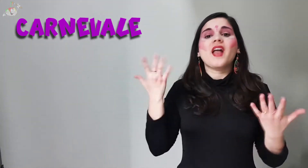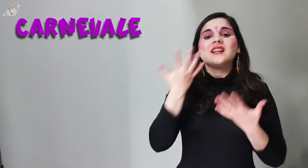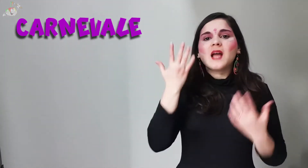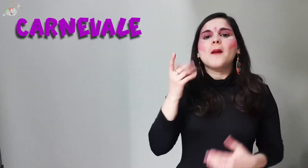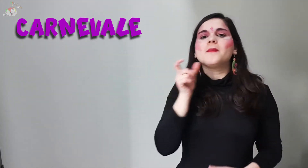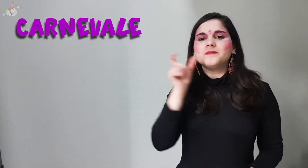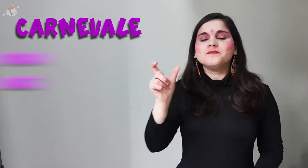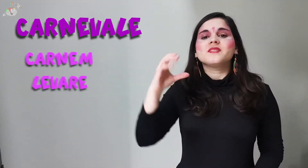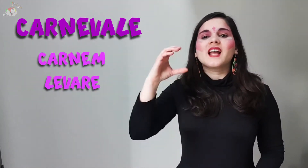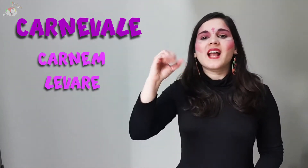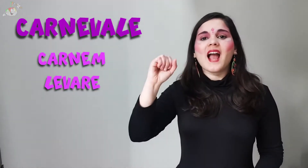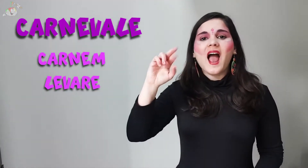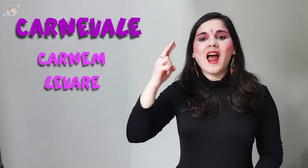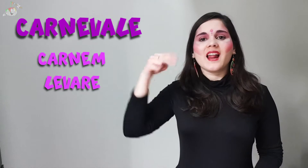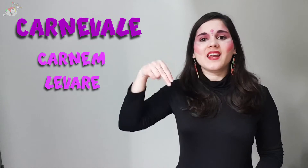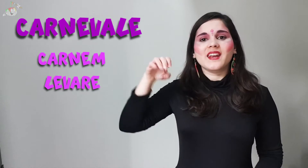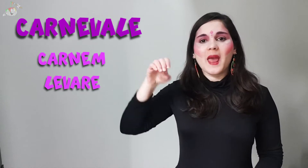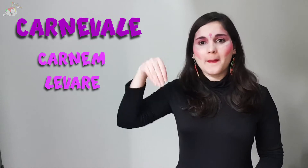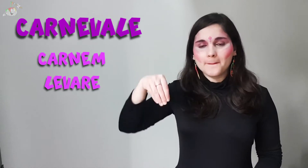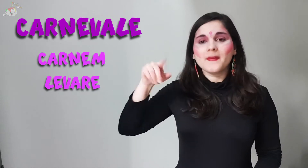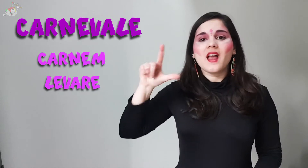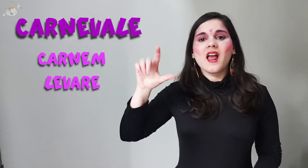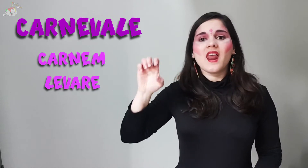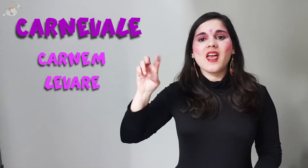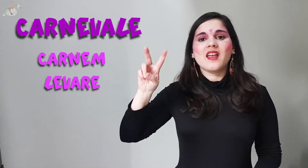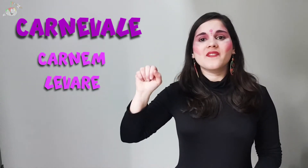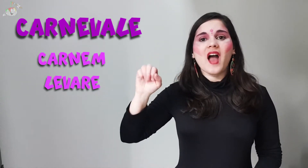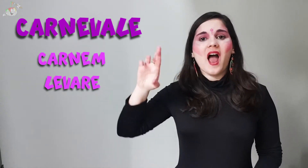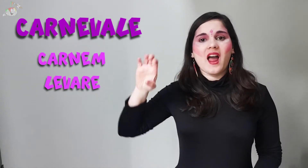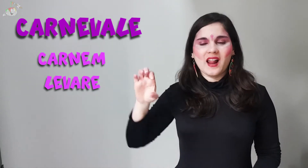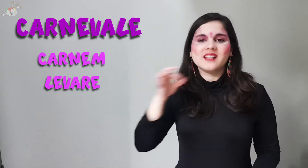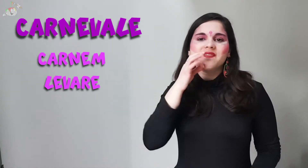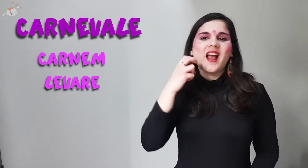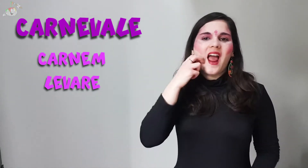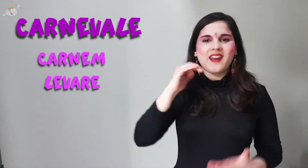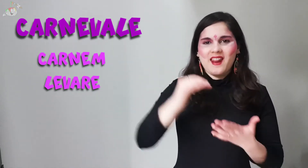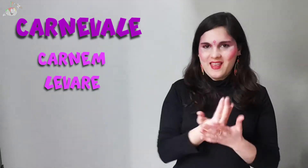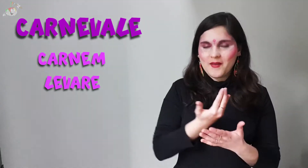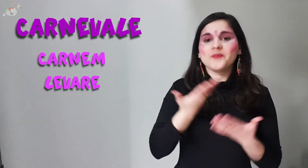Ad esempio "carnem levare", cioè eliminare la carne,